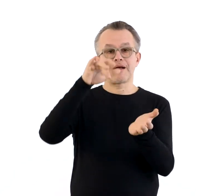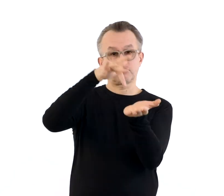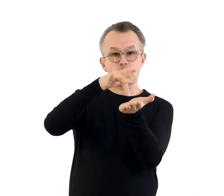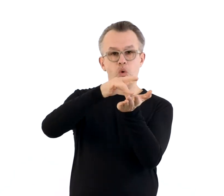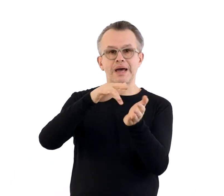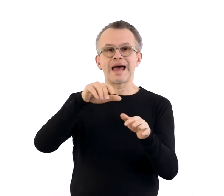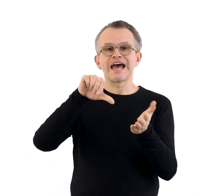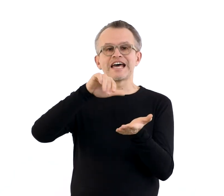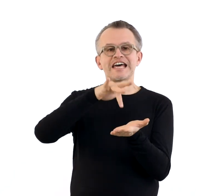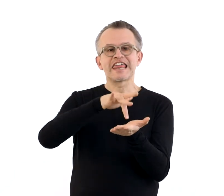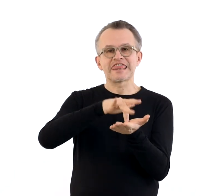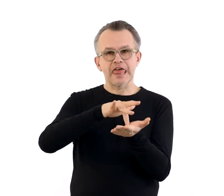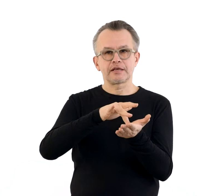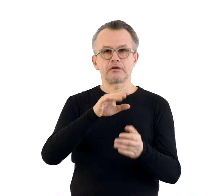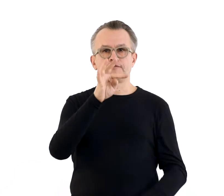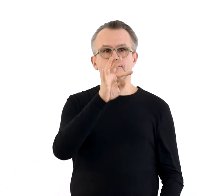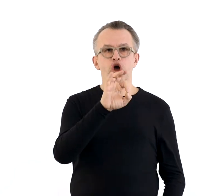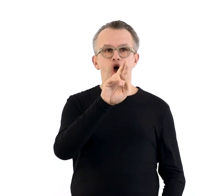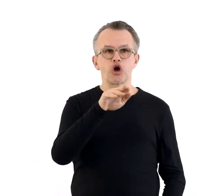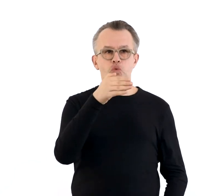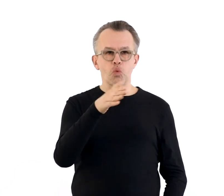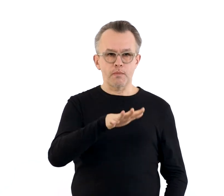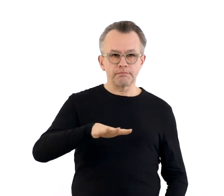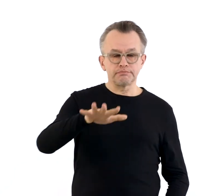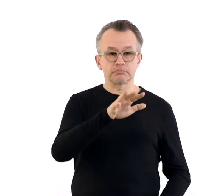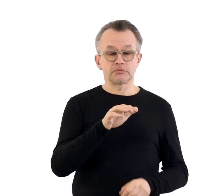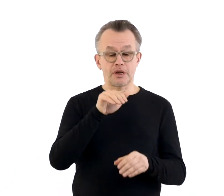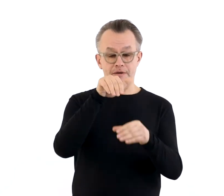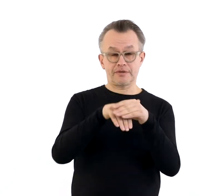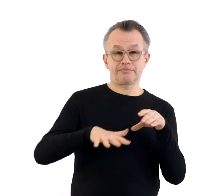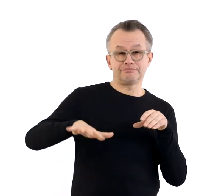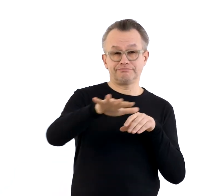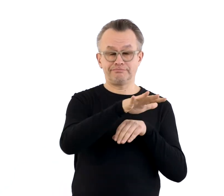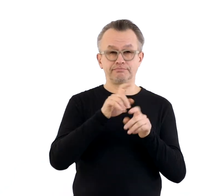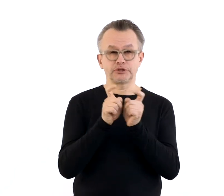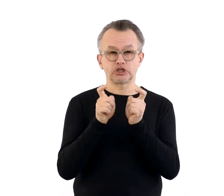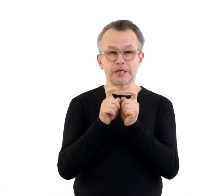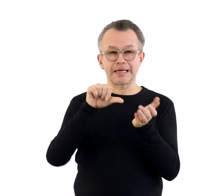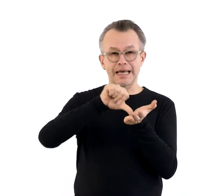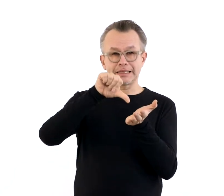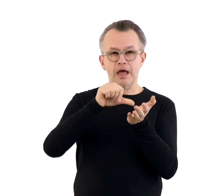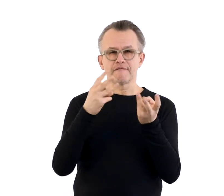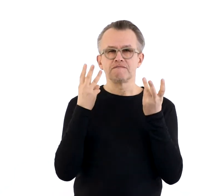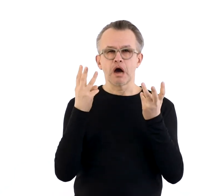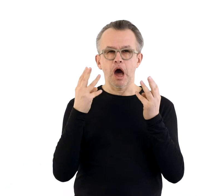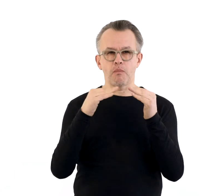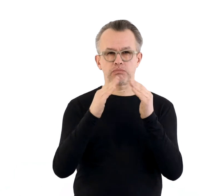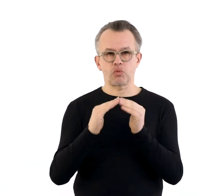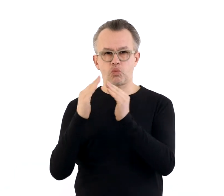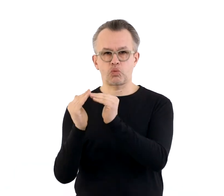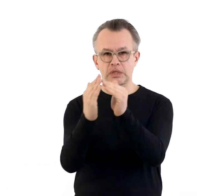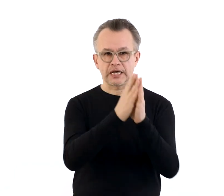i z rynkiem – forum, na którym znajdowały się najważniejsze budynki.